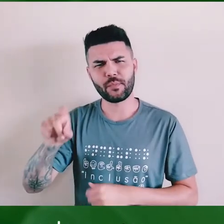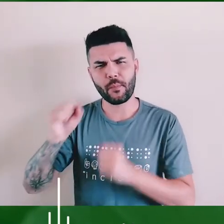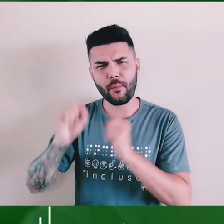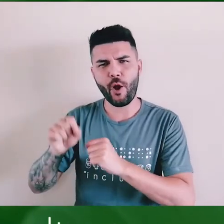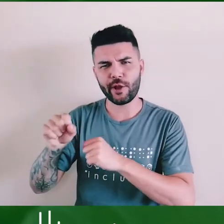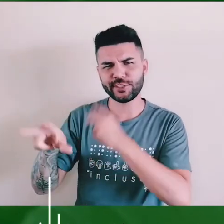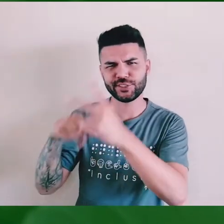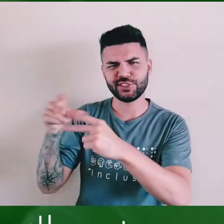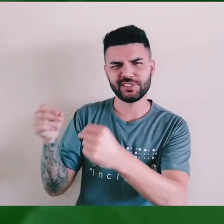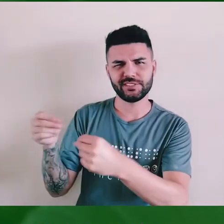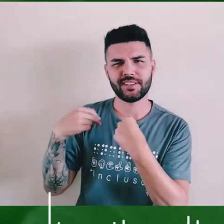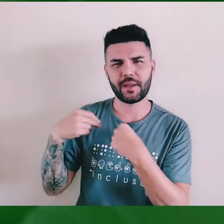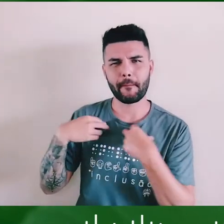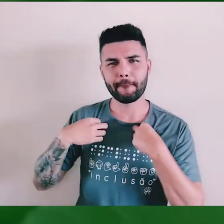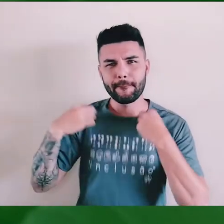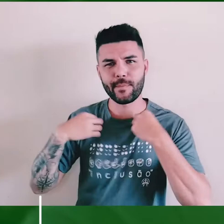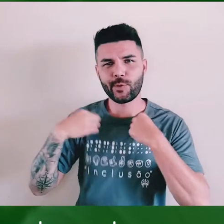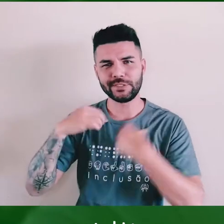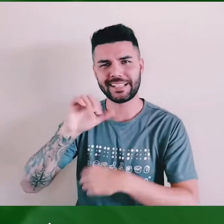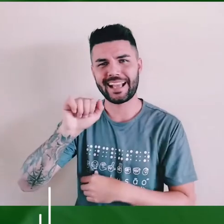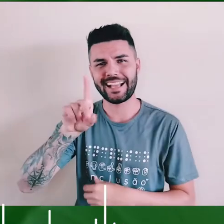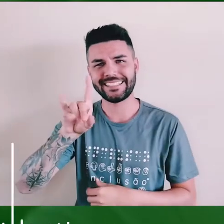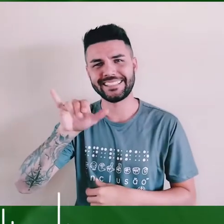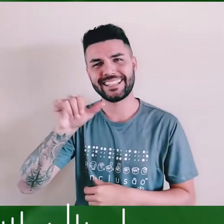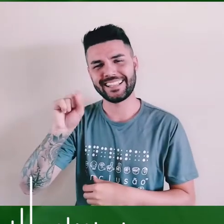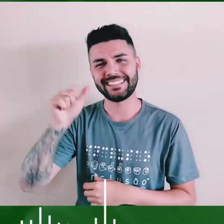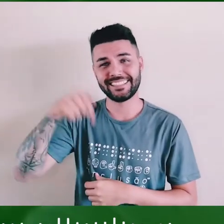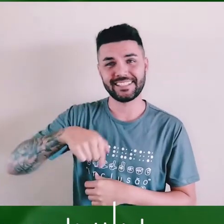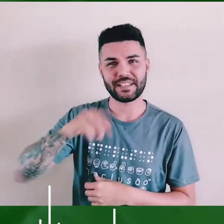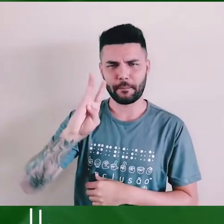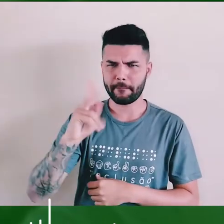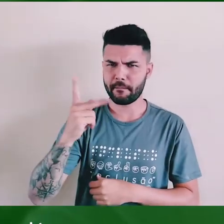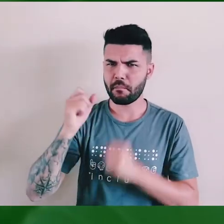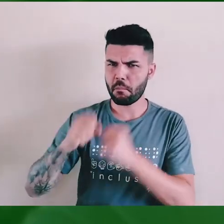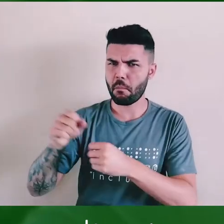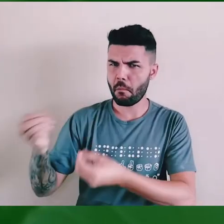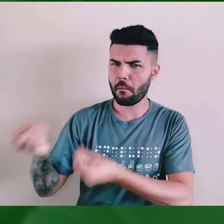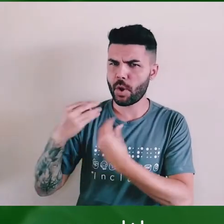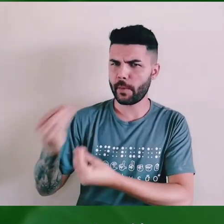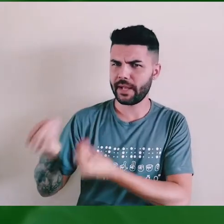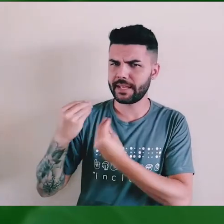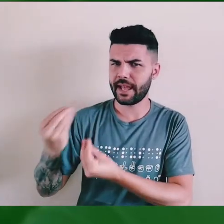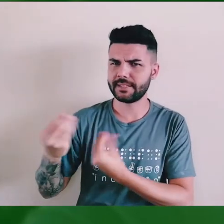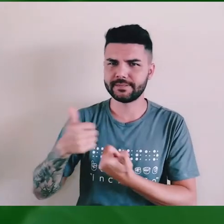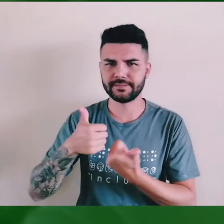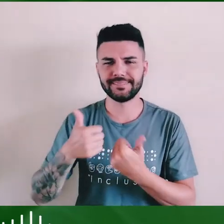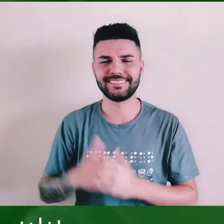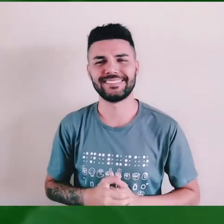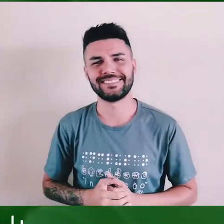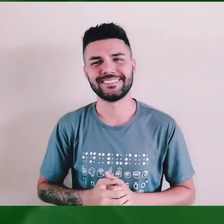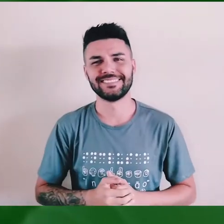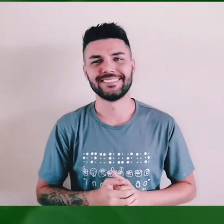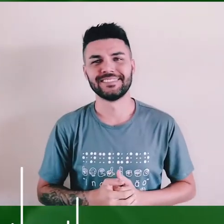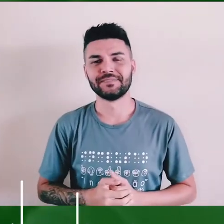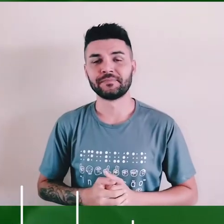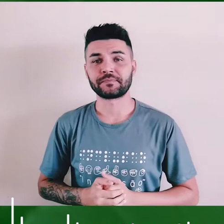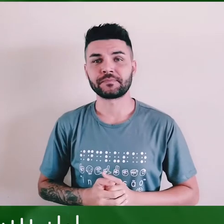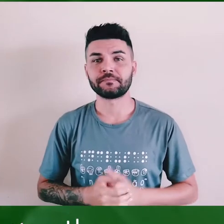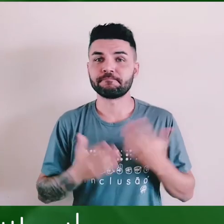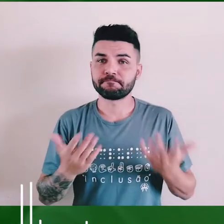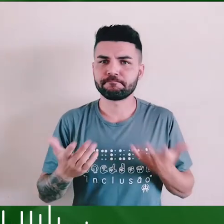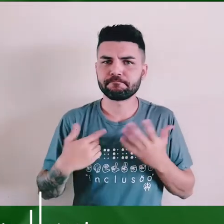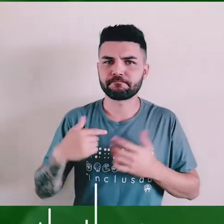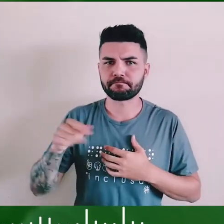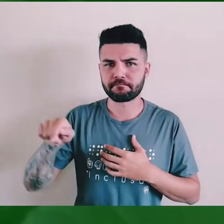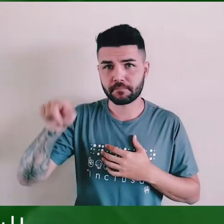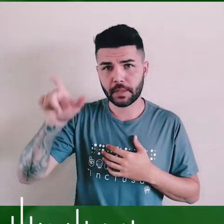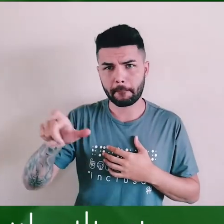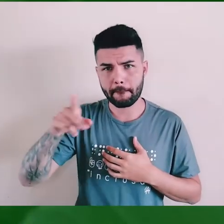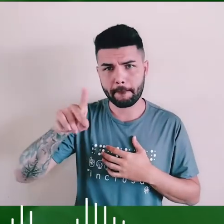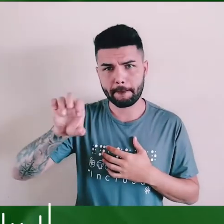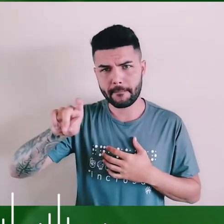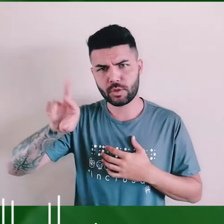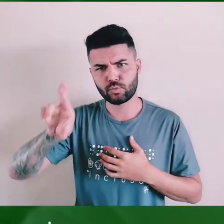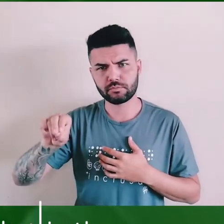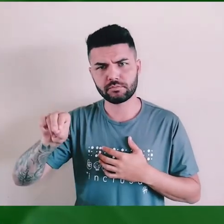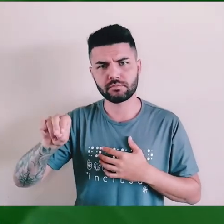Adidas para Belo Horizonte Barça, eu aceito. (risos). Gabriel: Ô Pedro, com essa tragédia,